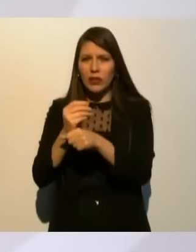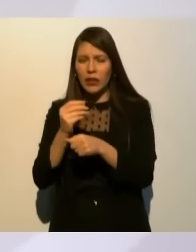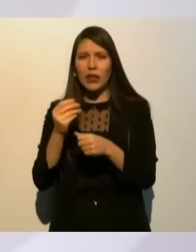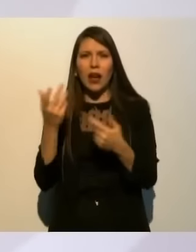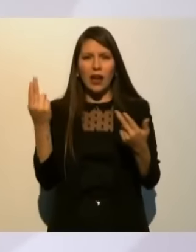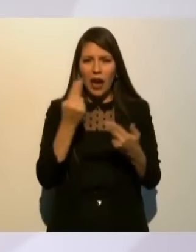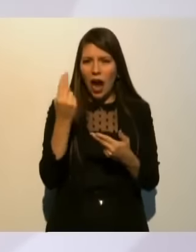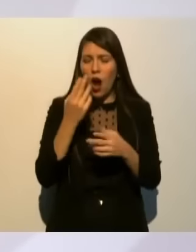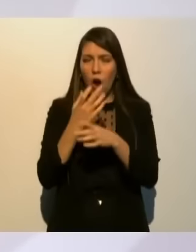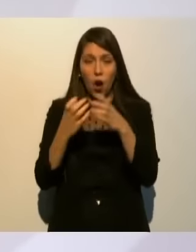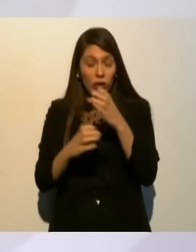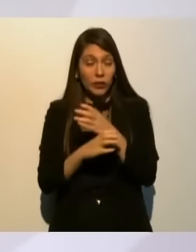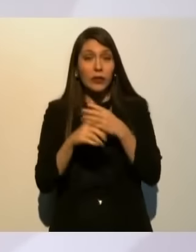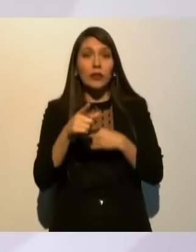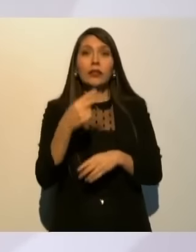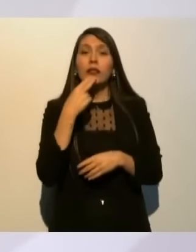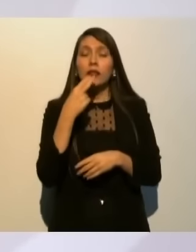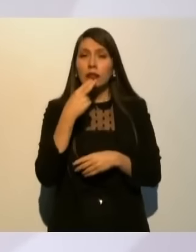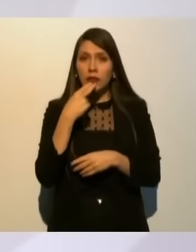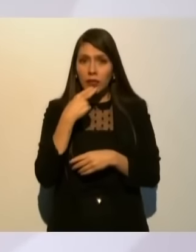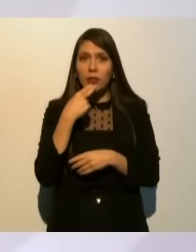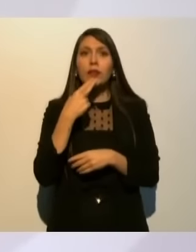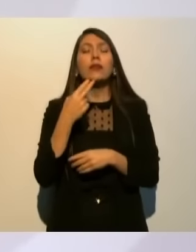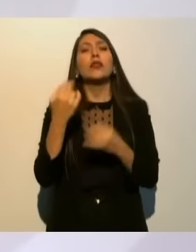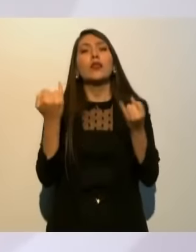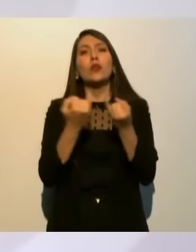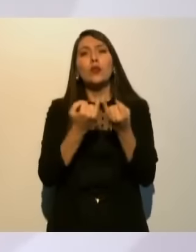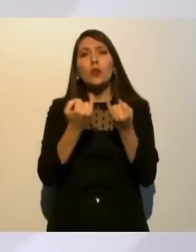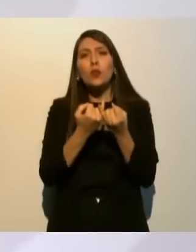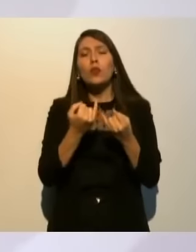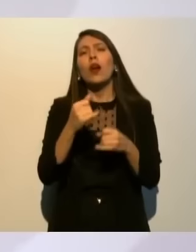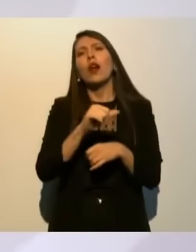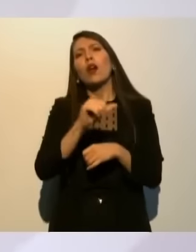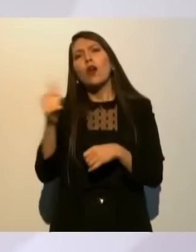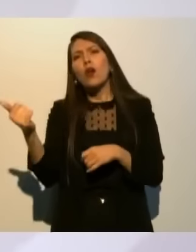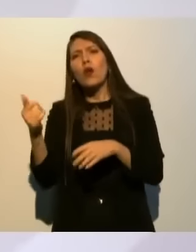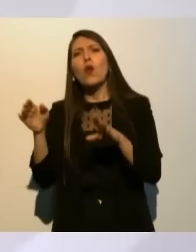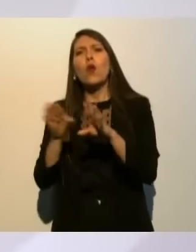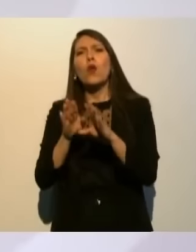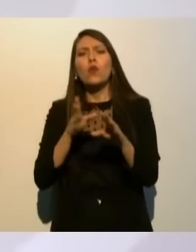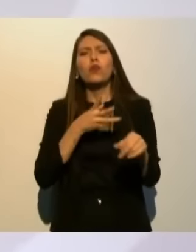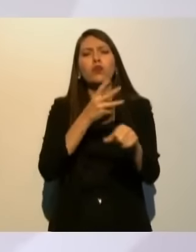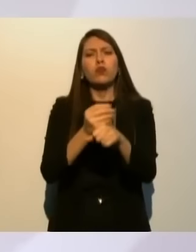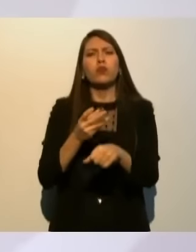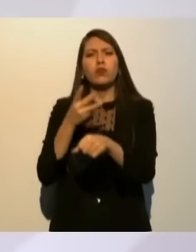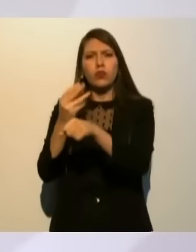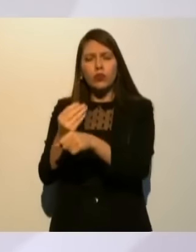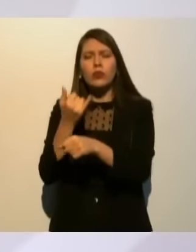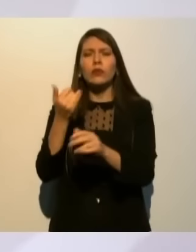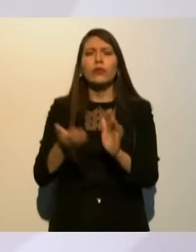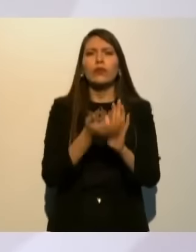eficiencia algunas obras de saneamiento como la rehabilitación y la construcción de plantas de